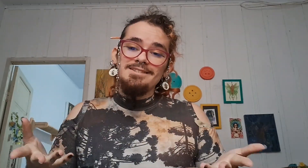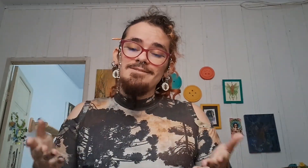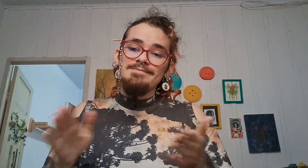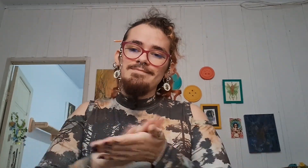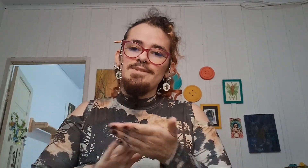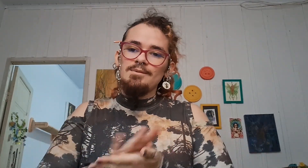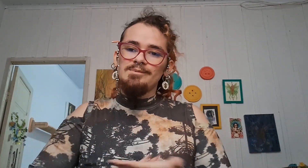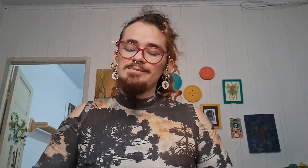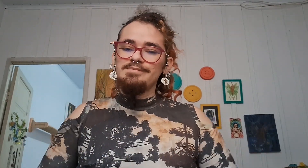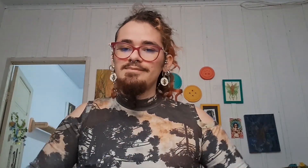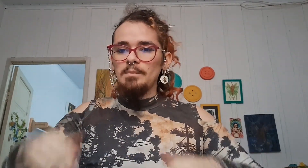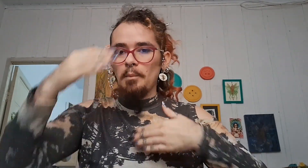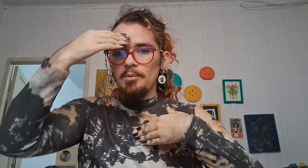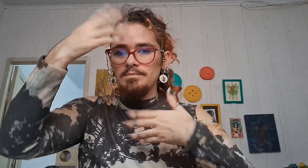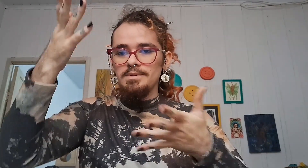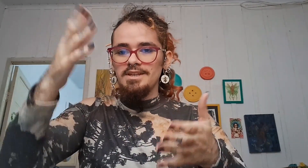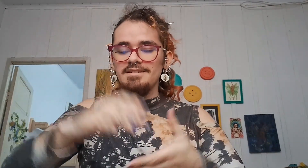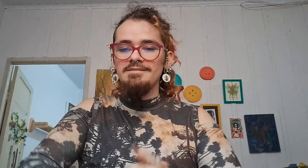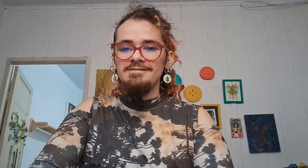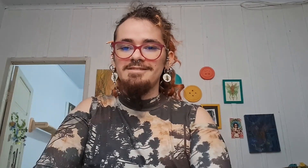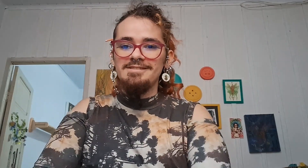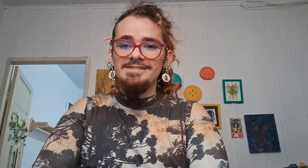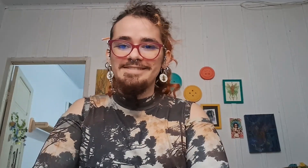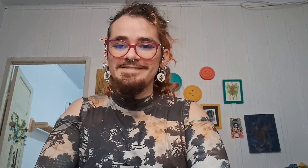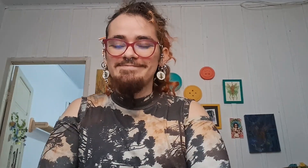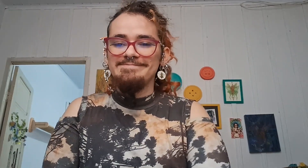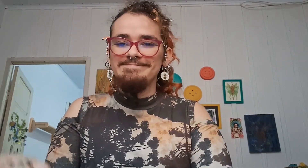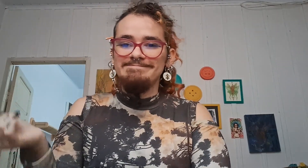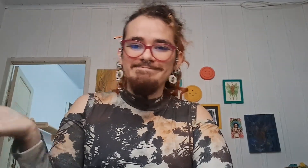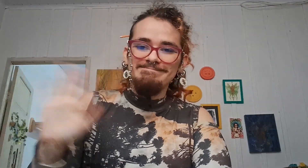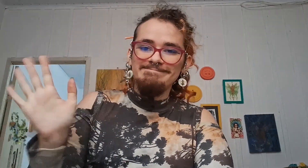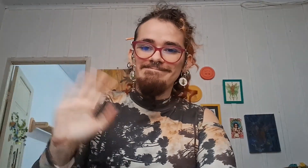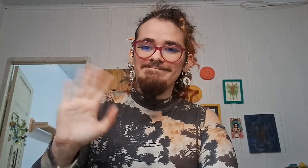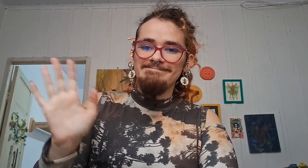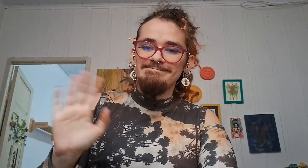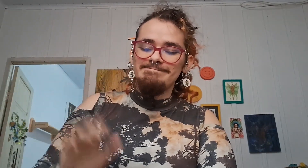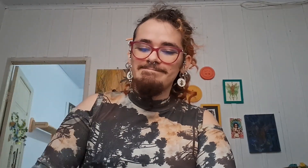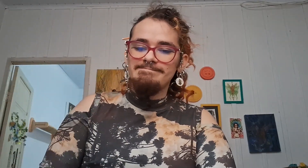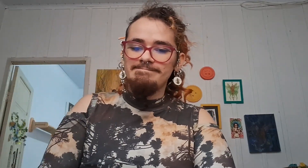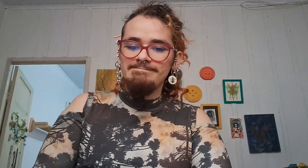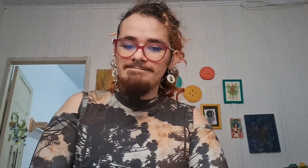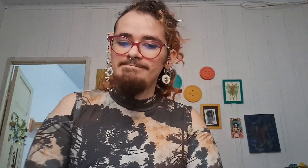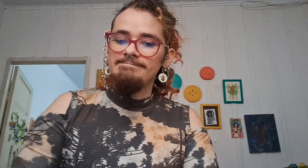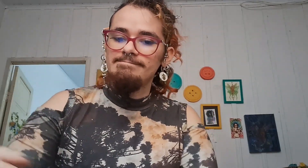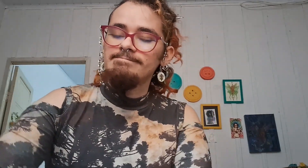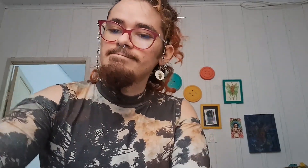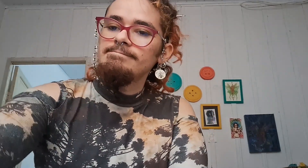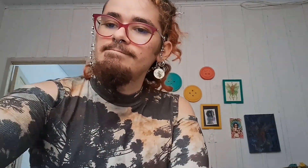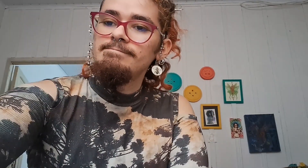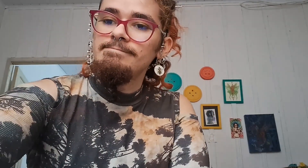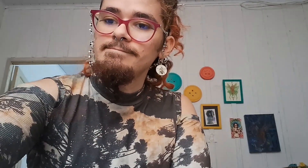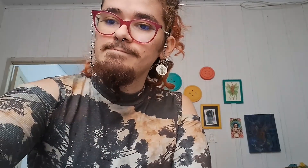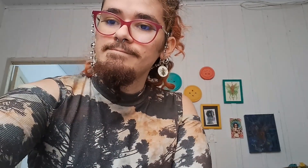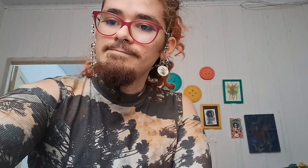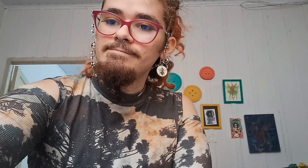é isso obrigadoo, tchauu